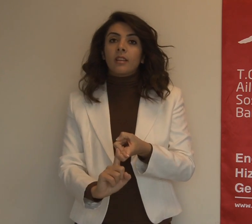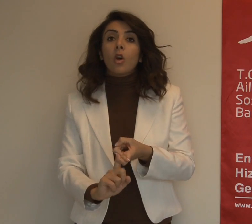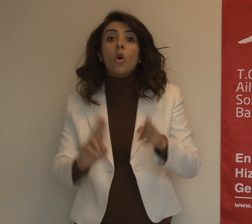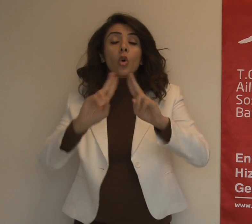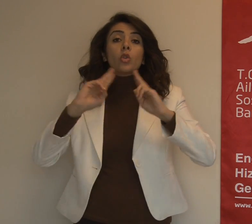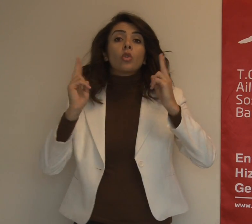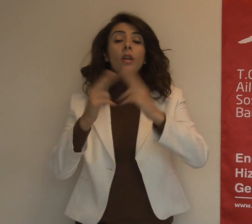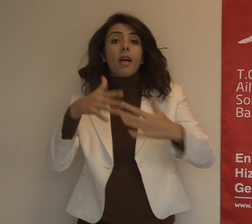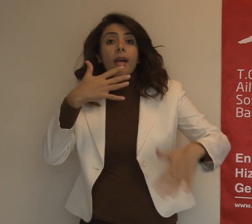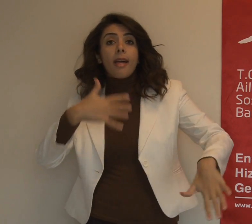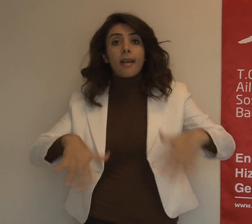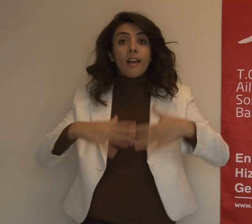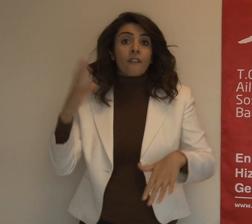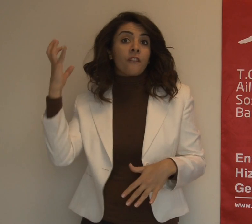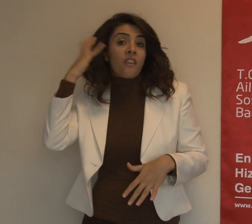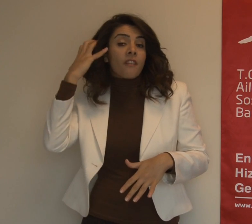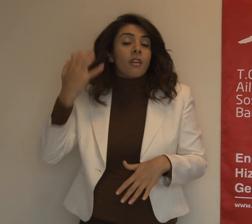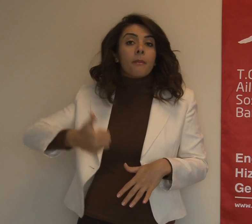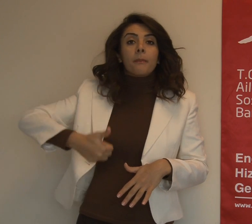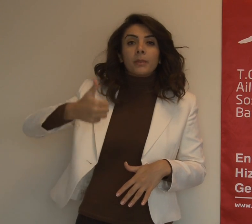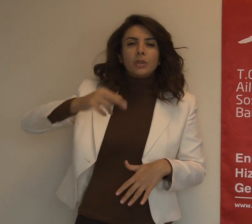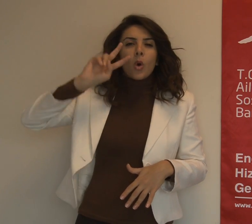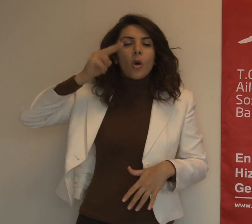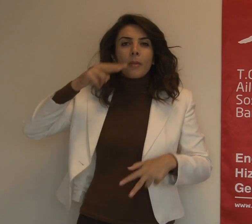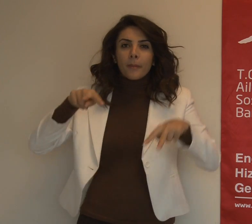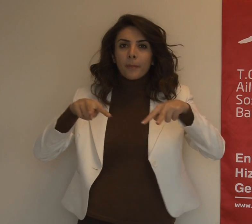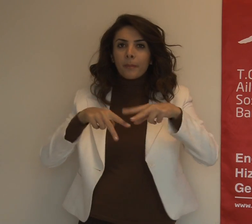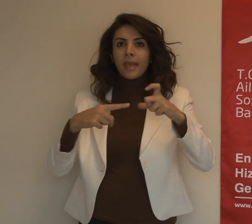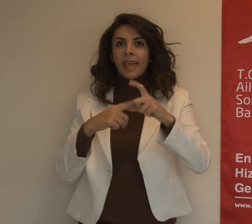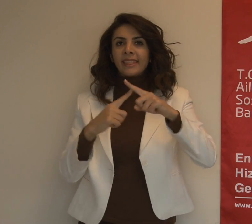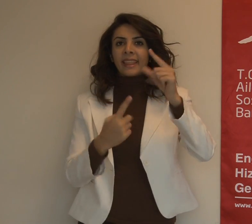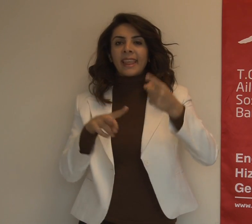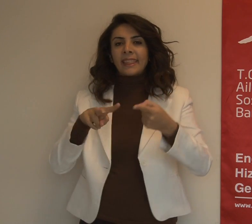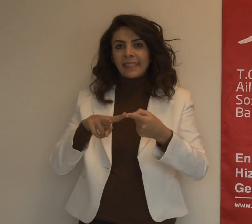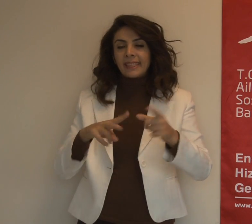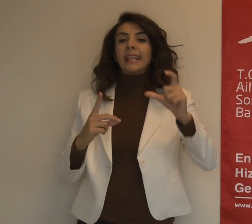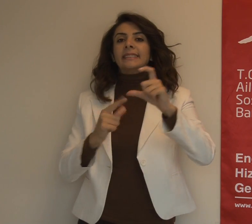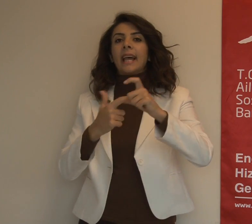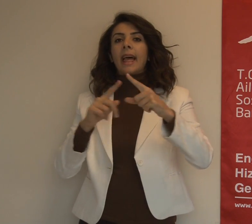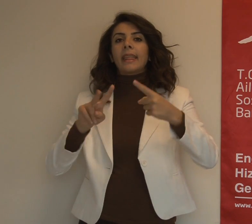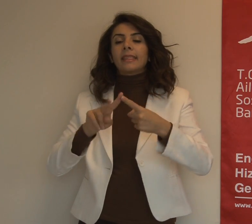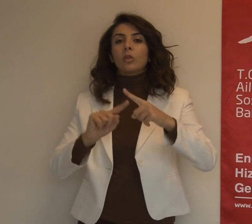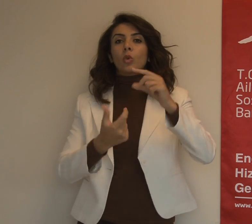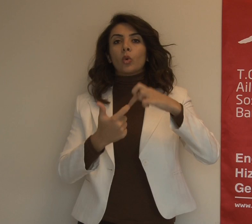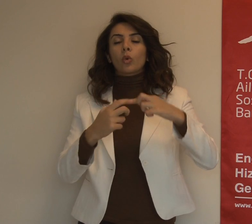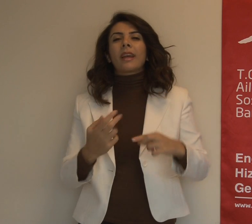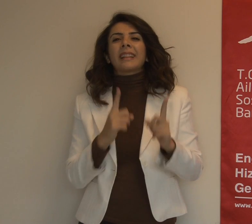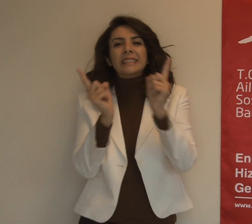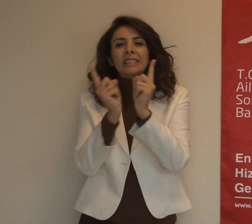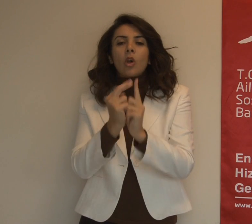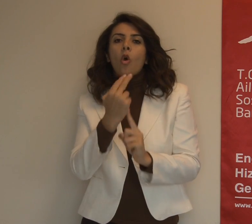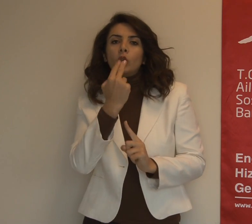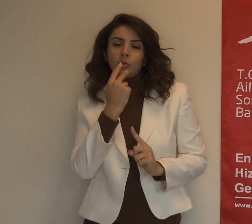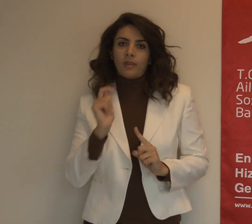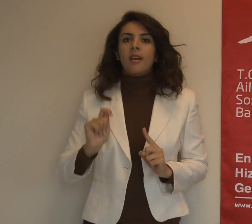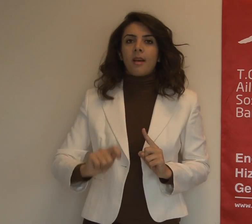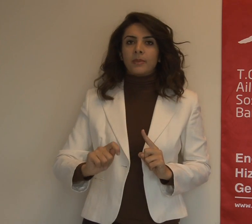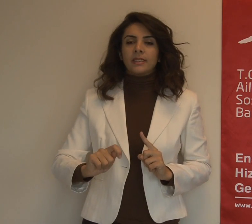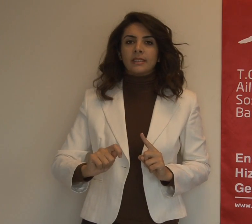Dünya Engelliler Vakfı Başkanı Metin Şentürkkısa birer konuşma yaptı.